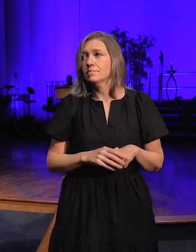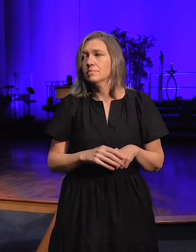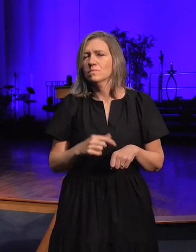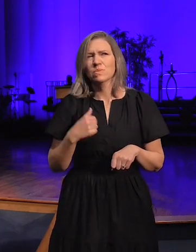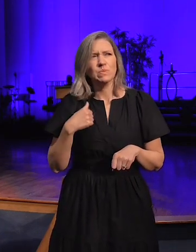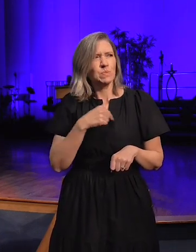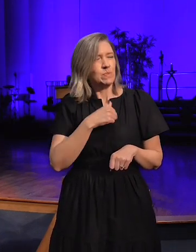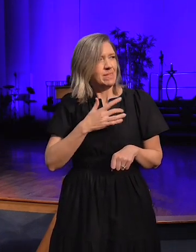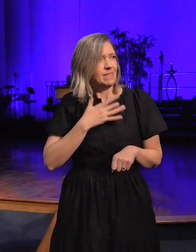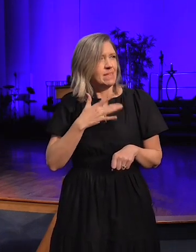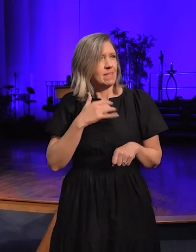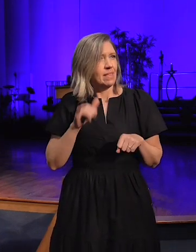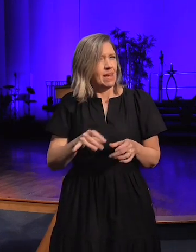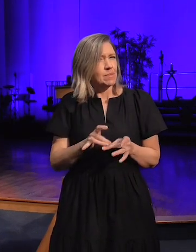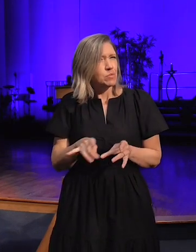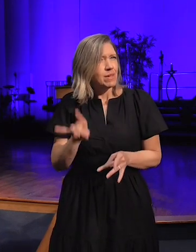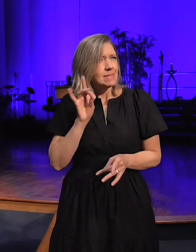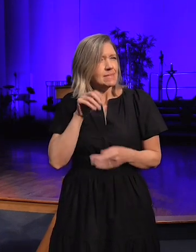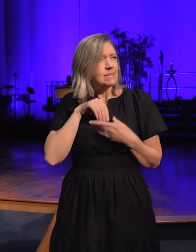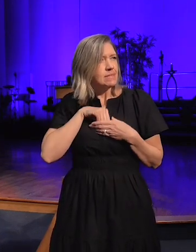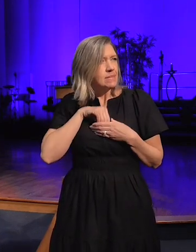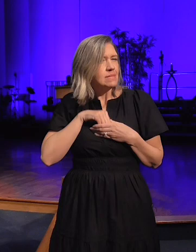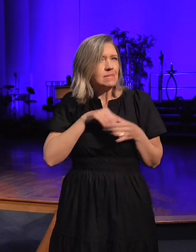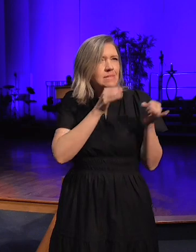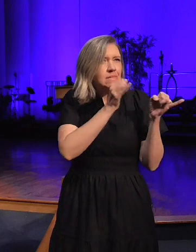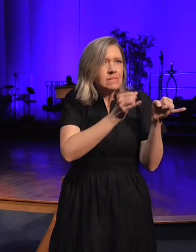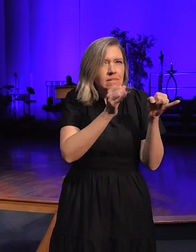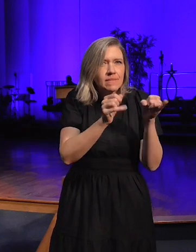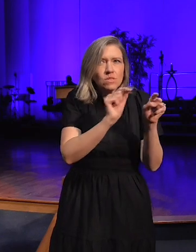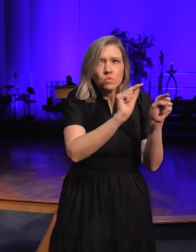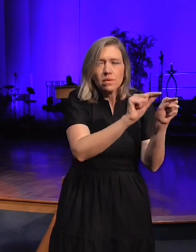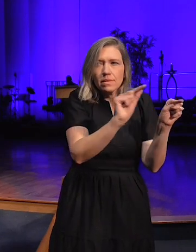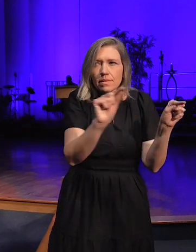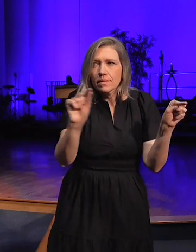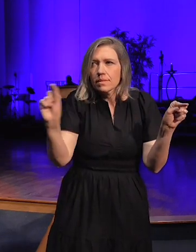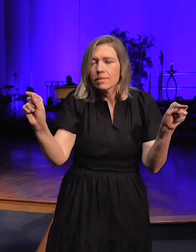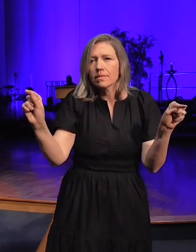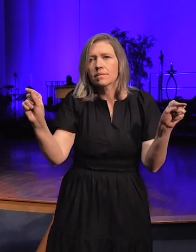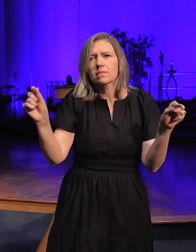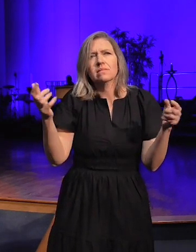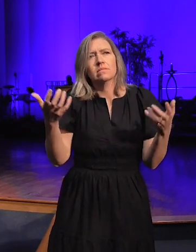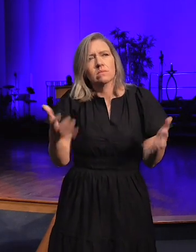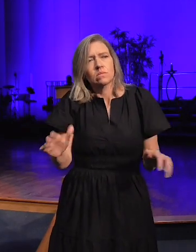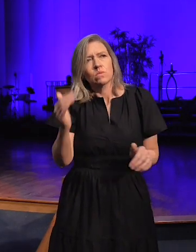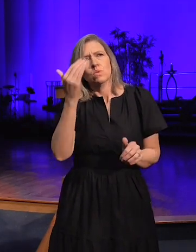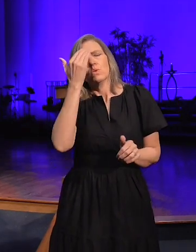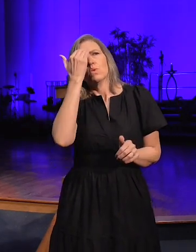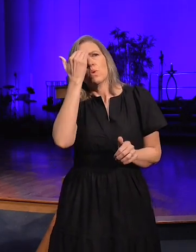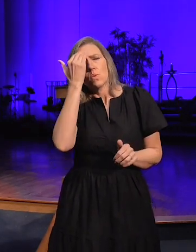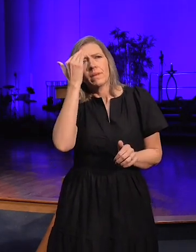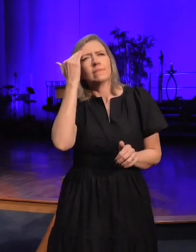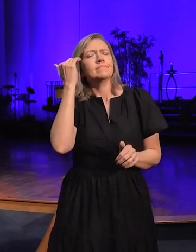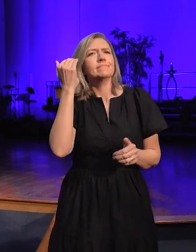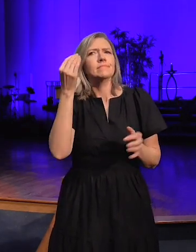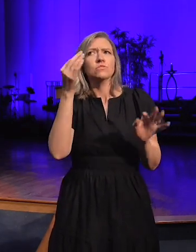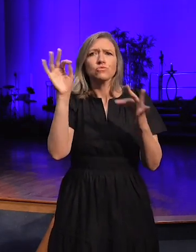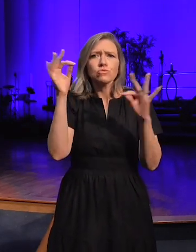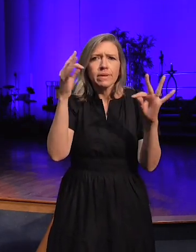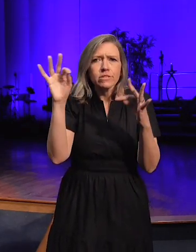dentro de cada uno de nosotros individualmente sabiendo que esas distracciones y lo que está sucediendo en el mundo